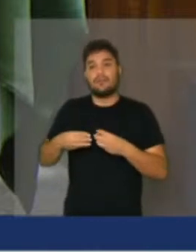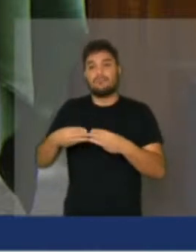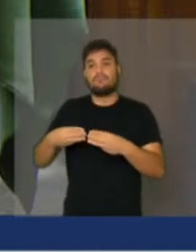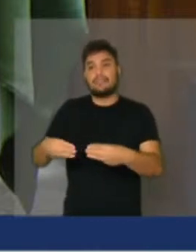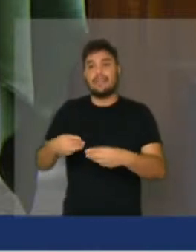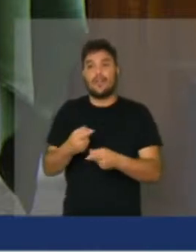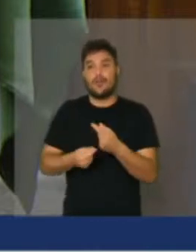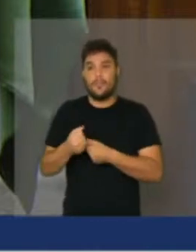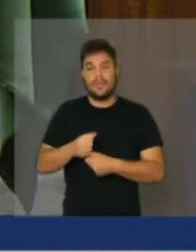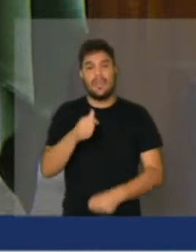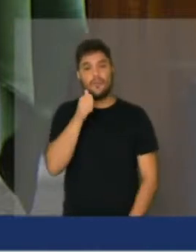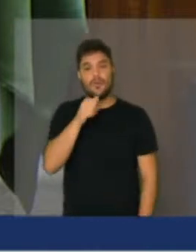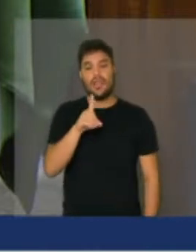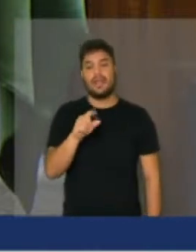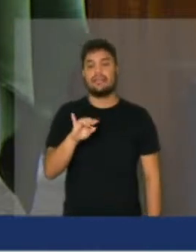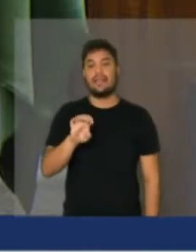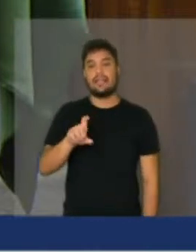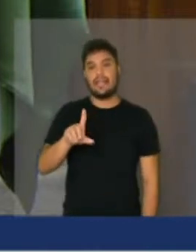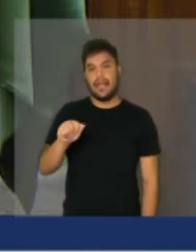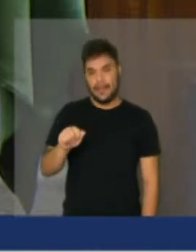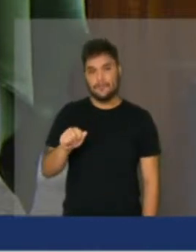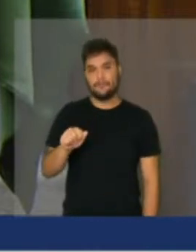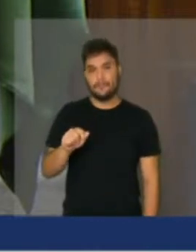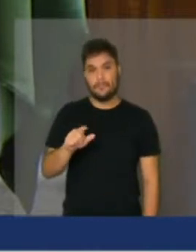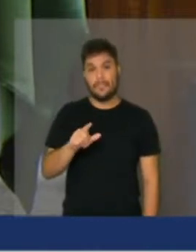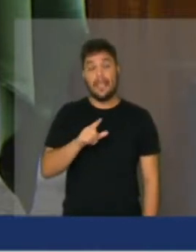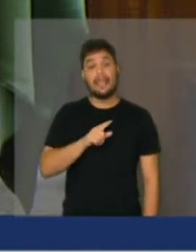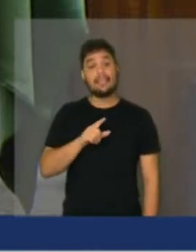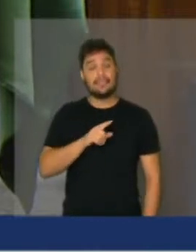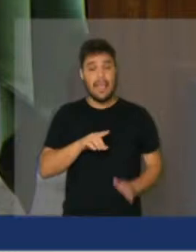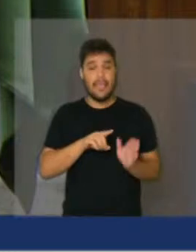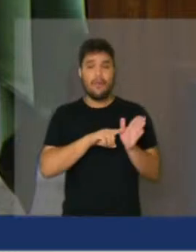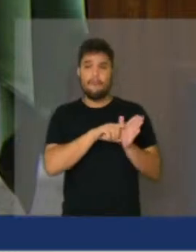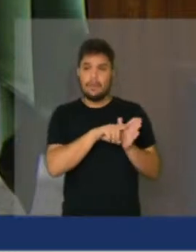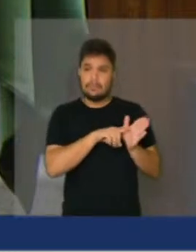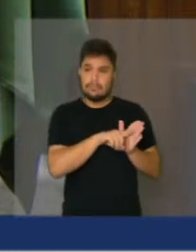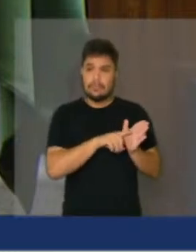LEVADA A EFEITO PELO MINISTÉRIO PÚBLICO FEDERAL, DE FRAUDES EM FUNDOS DE PENSÃO EM QUE O MINISTRO